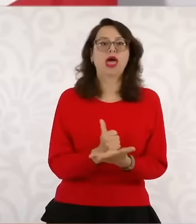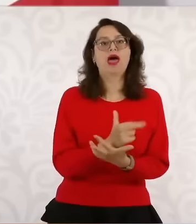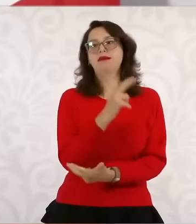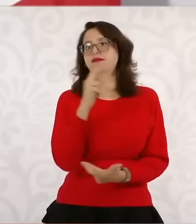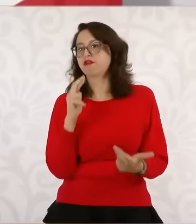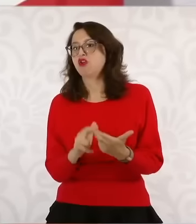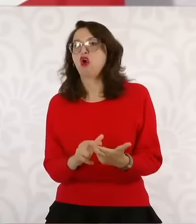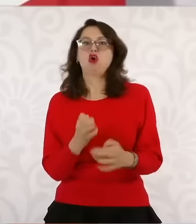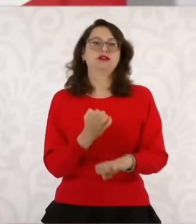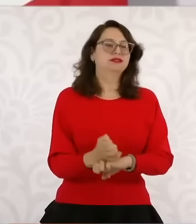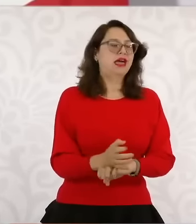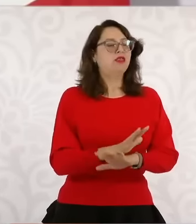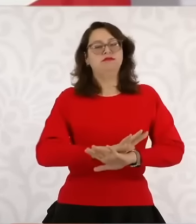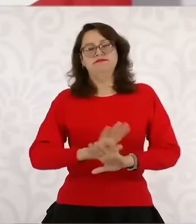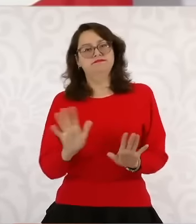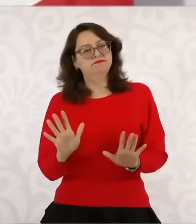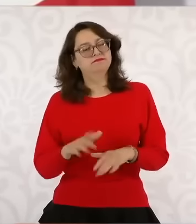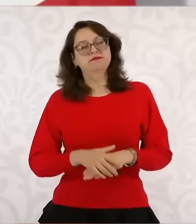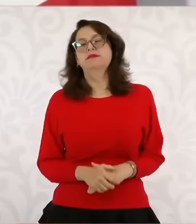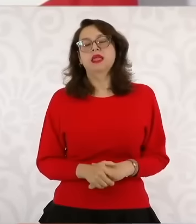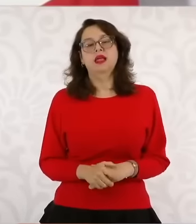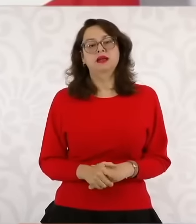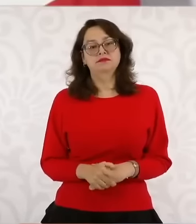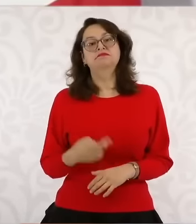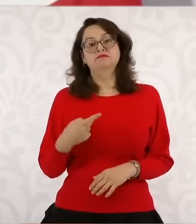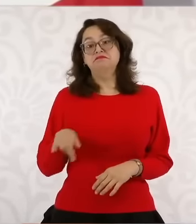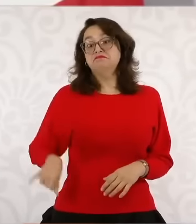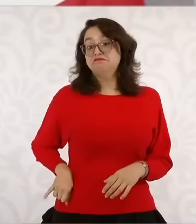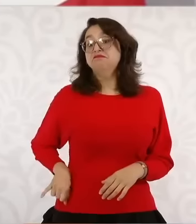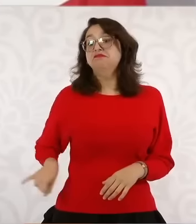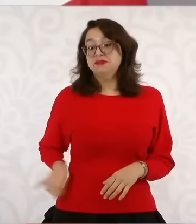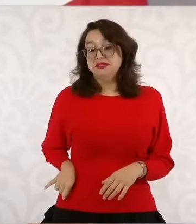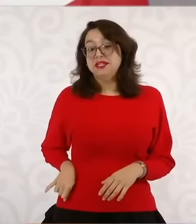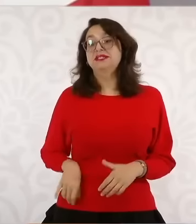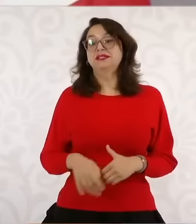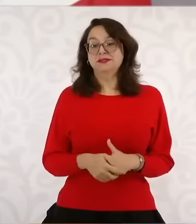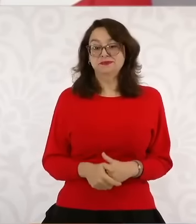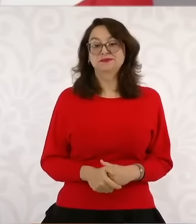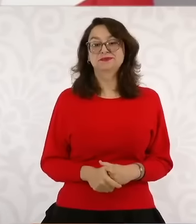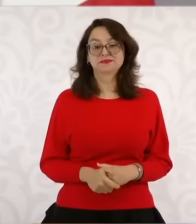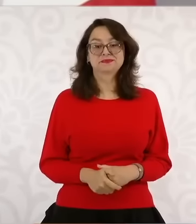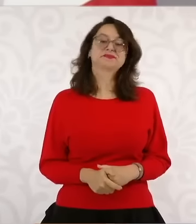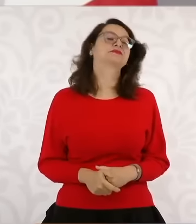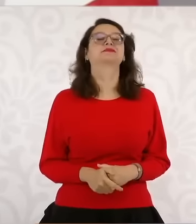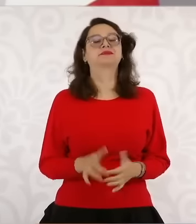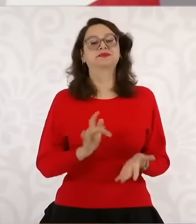en cada estado. Pero interesante lo que ocurrió en Nueva York. Muchas gracias, presidente. Gracias.